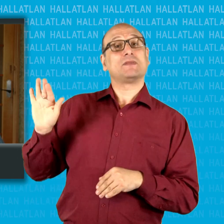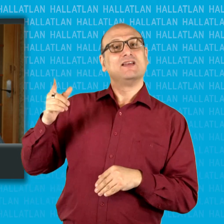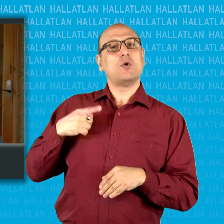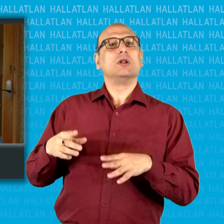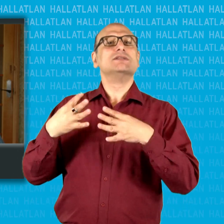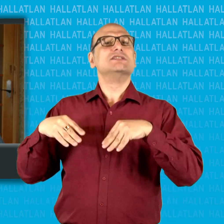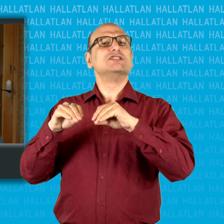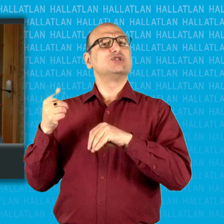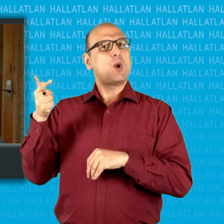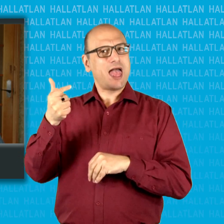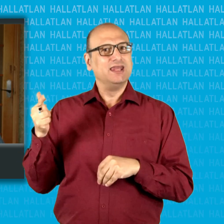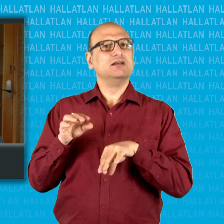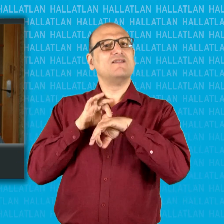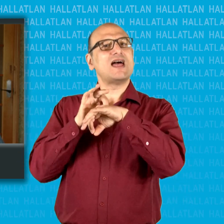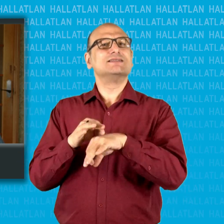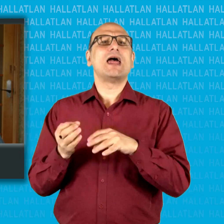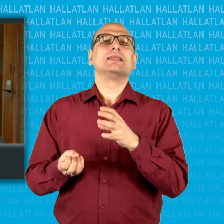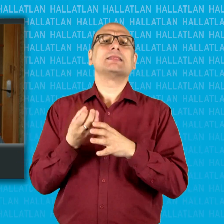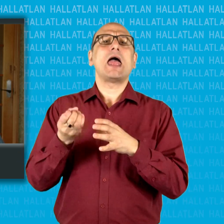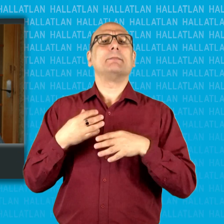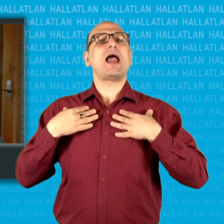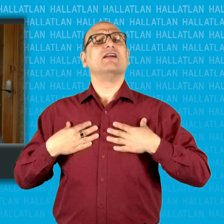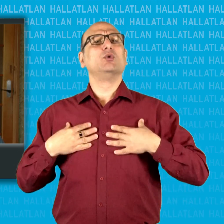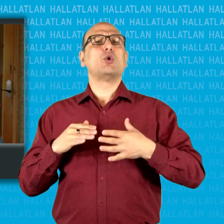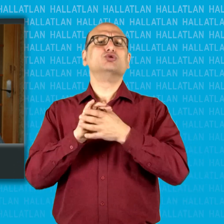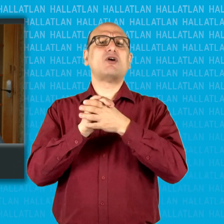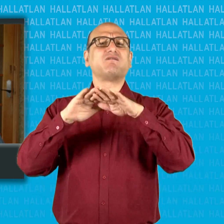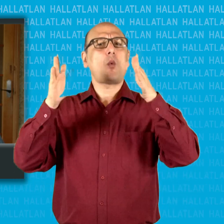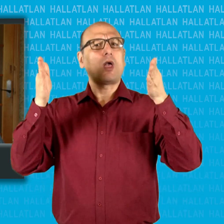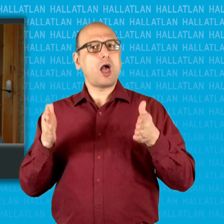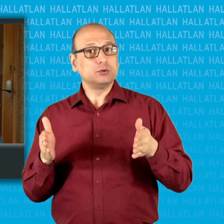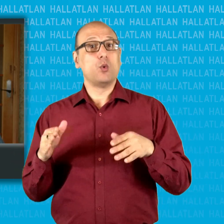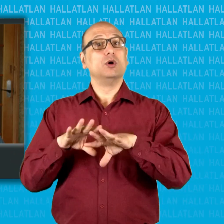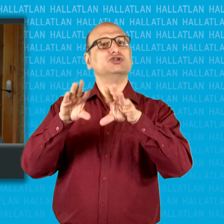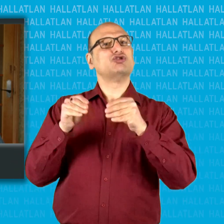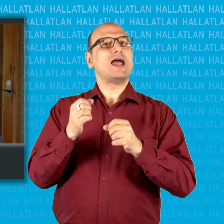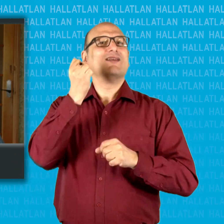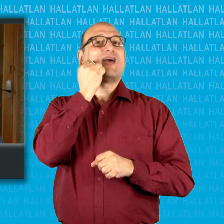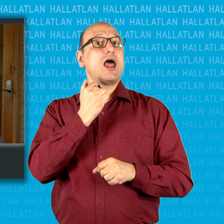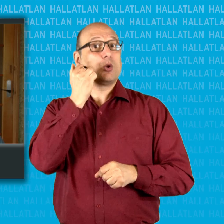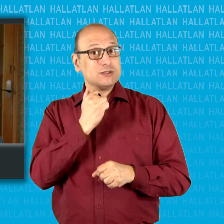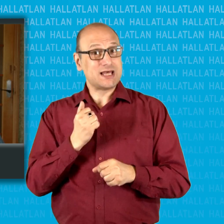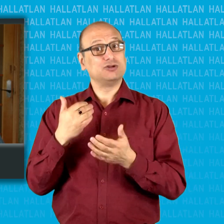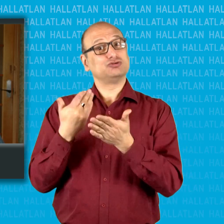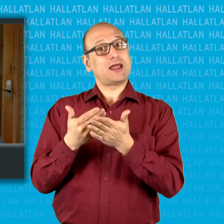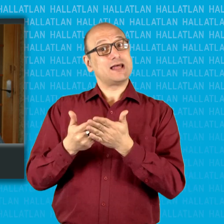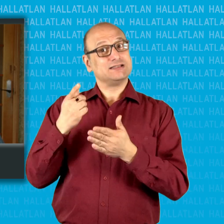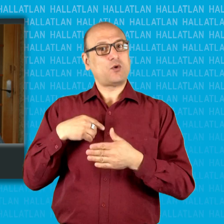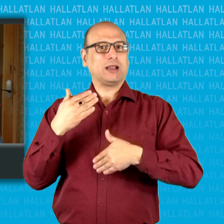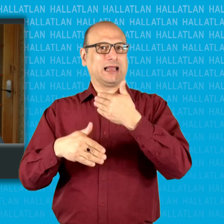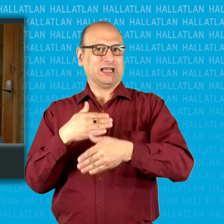Szülei után ő vette át a családi vállalkozást, egy onszent, vagyis egy termálfürdős fogadót,